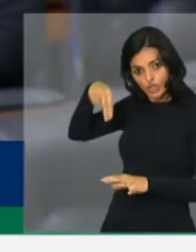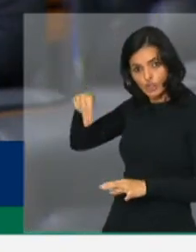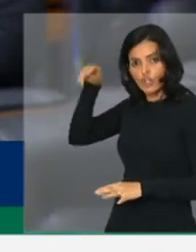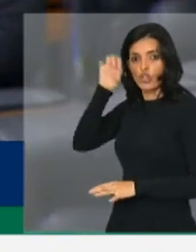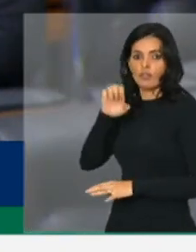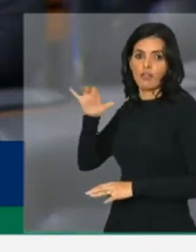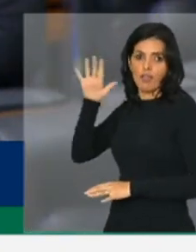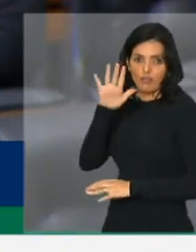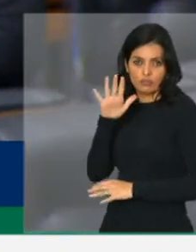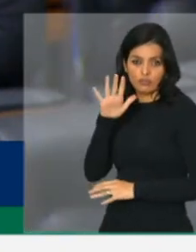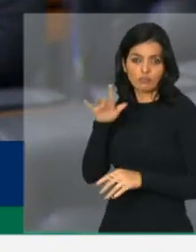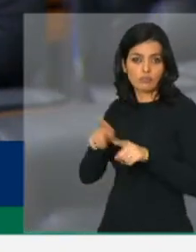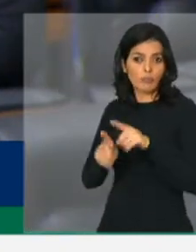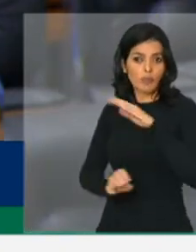DISCUTIR CALMO AUMT ESSA